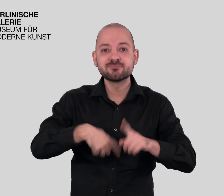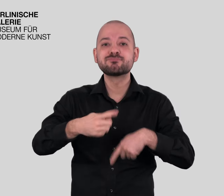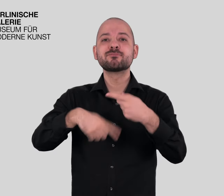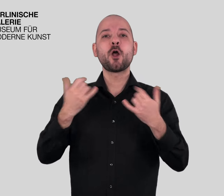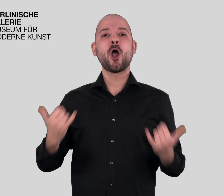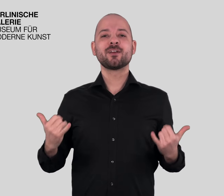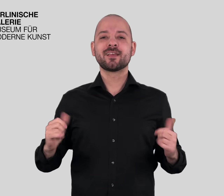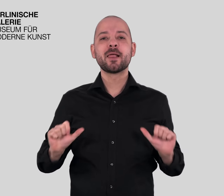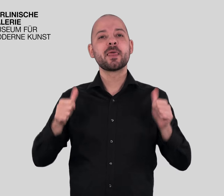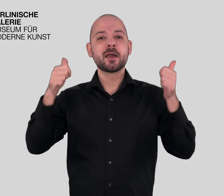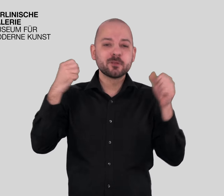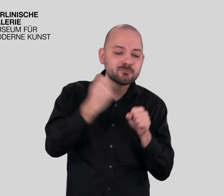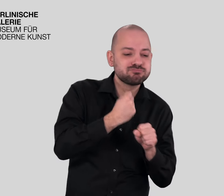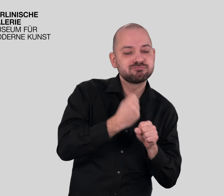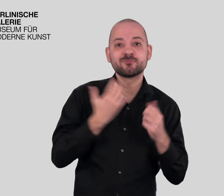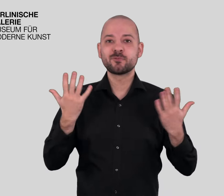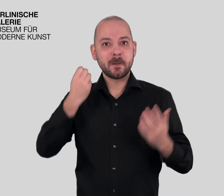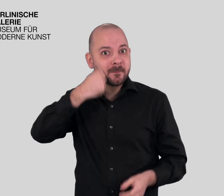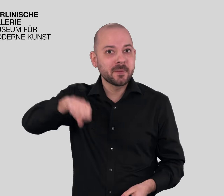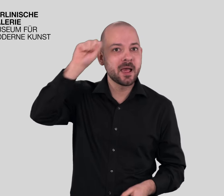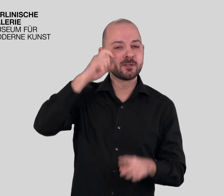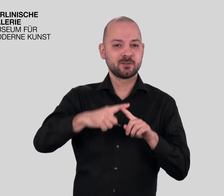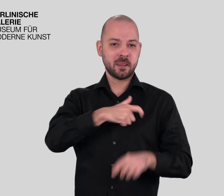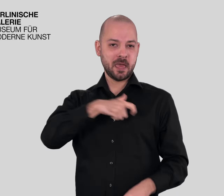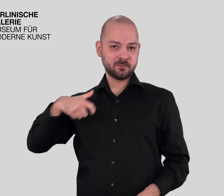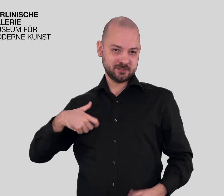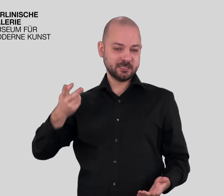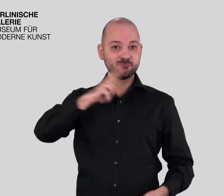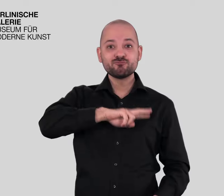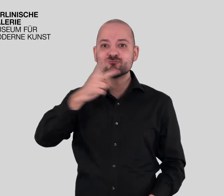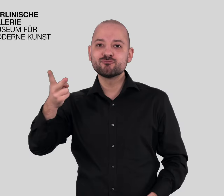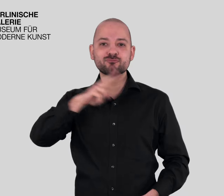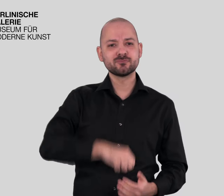Heute lebt und arbeitet sie in Berlin und Leipzig.